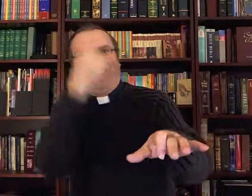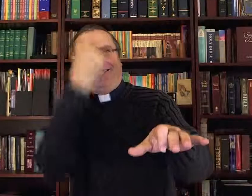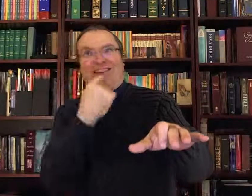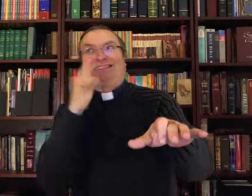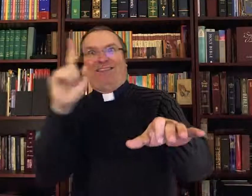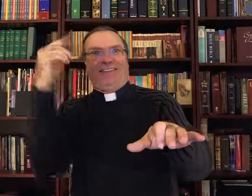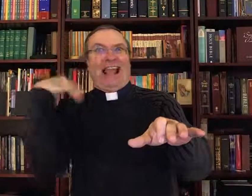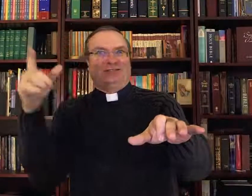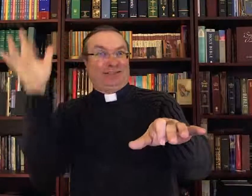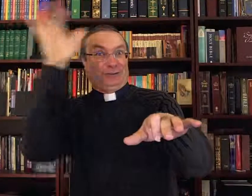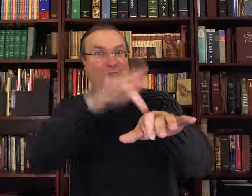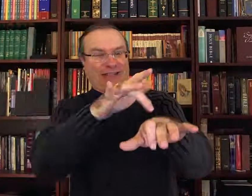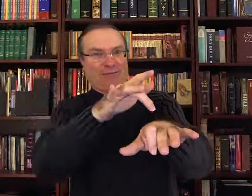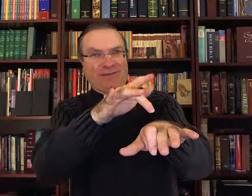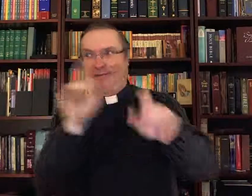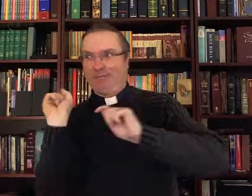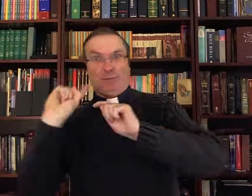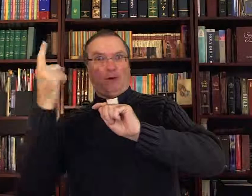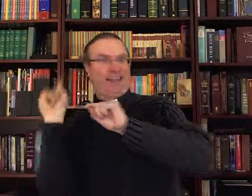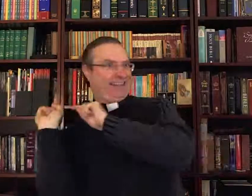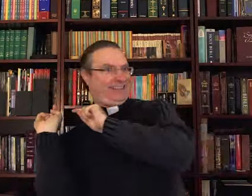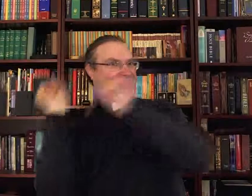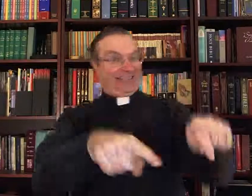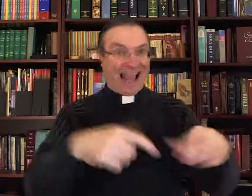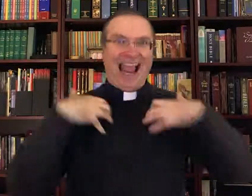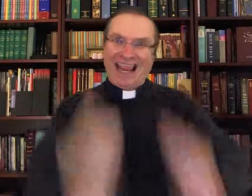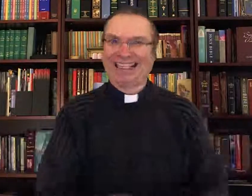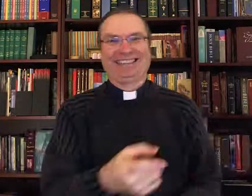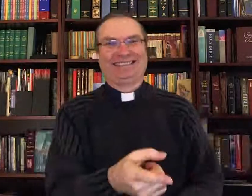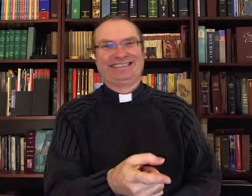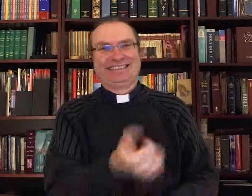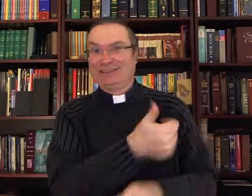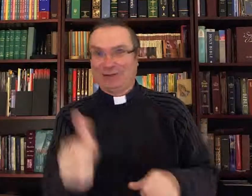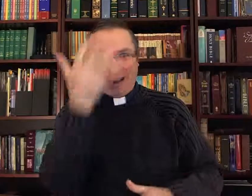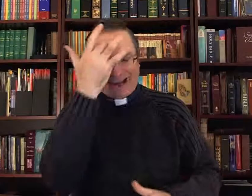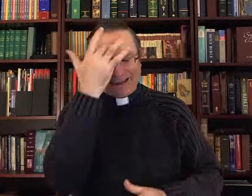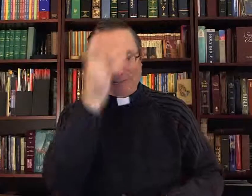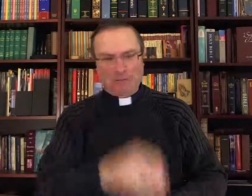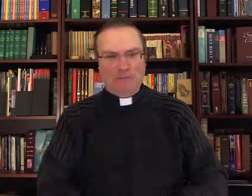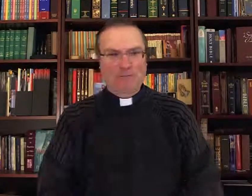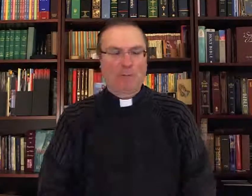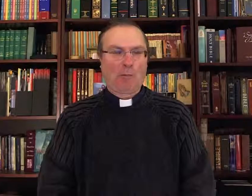car ils croyaient qu'un ange l'ait agité et agitait l'eau; et le premier qui descendait était guéri, quelle que soit sa maladie.